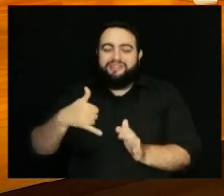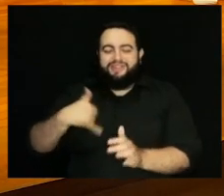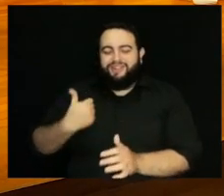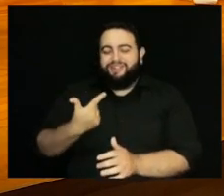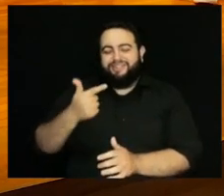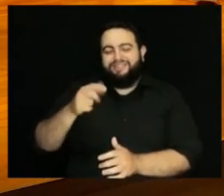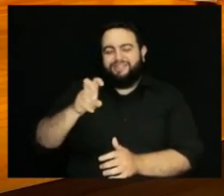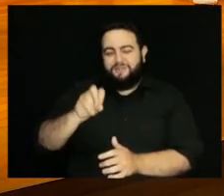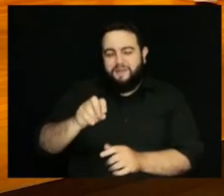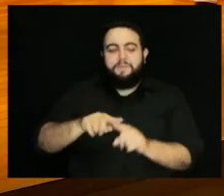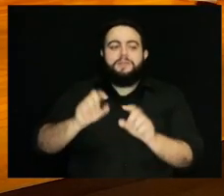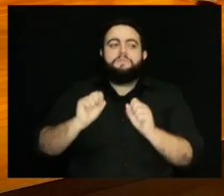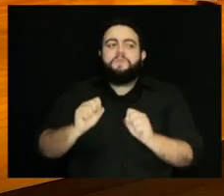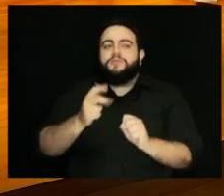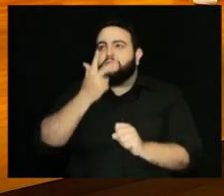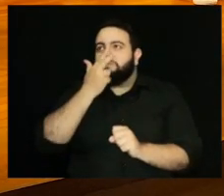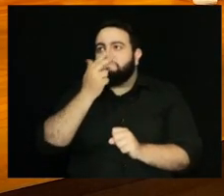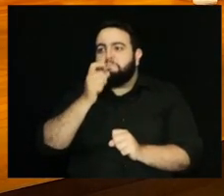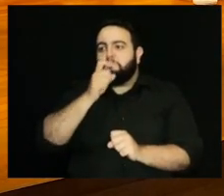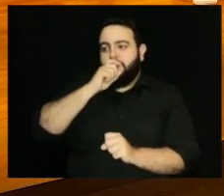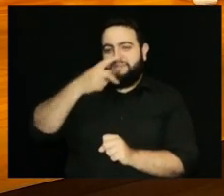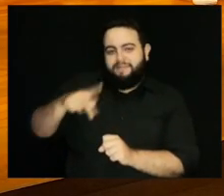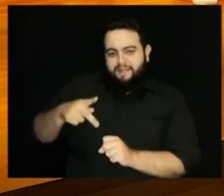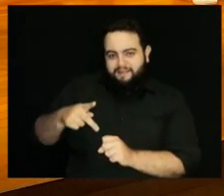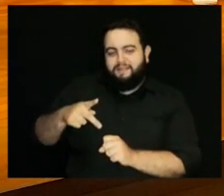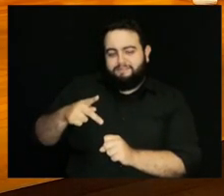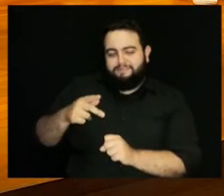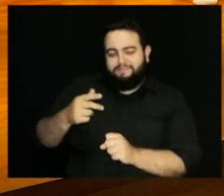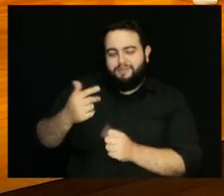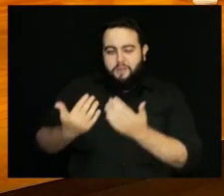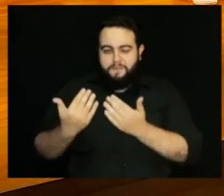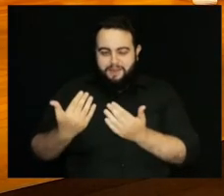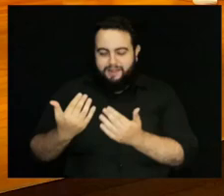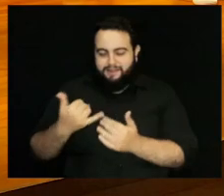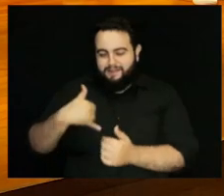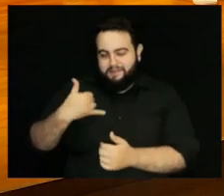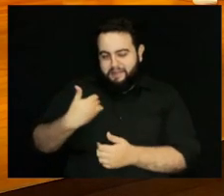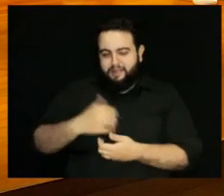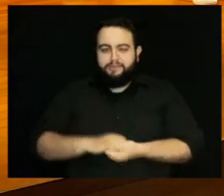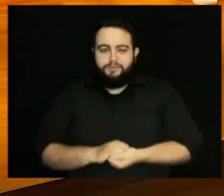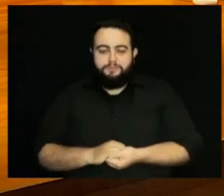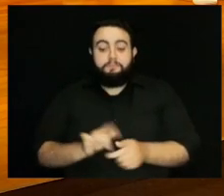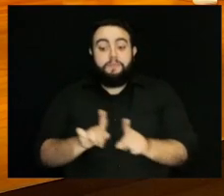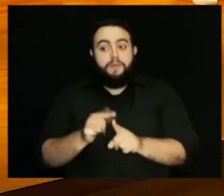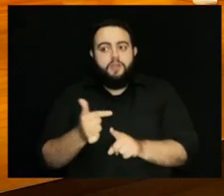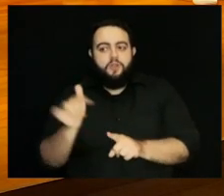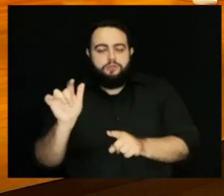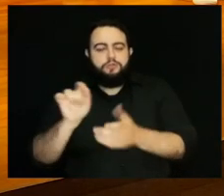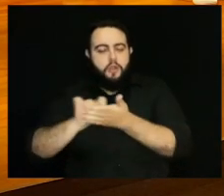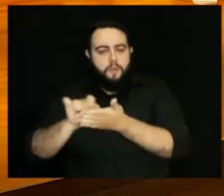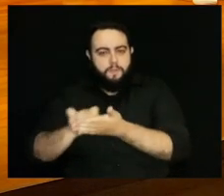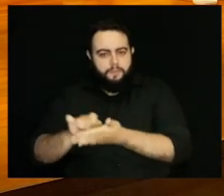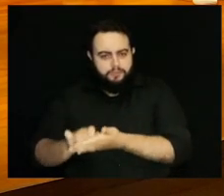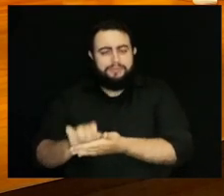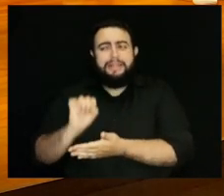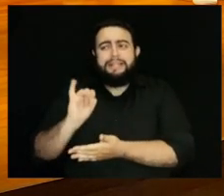ser pai dela né, e outros compositores dessa turma. Se pensar assim, o primeiro compacto que a